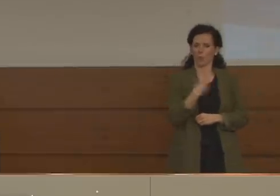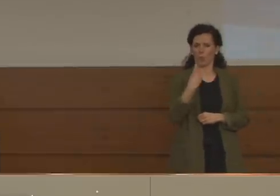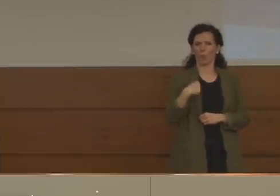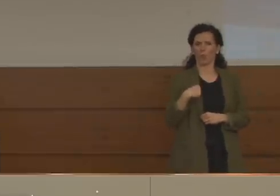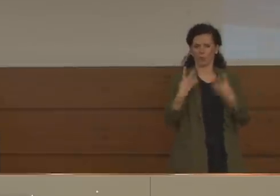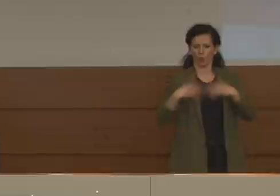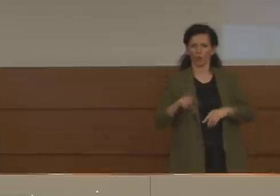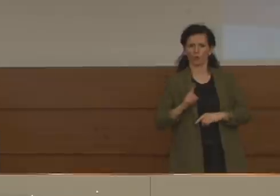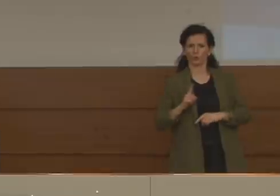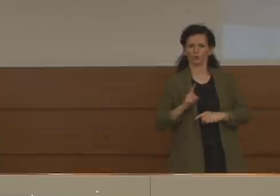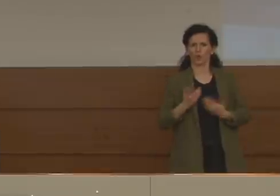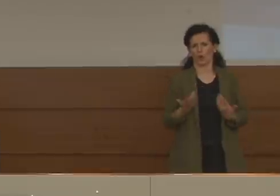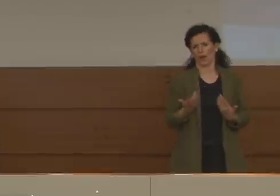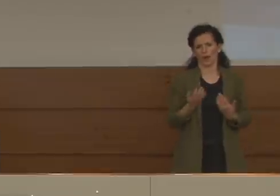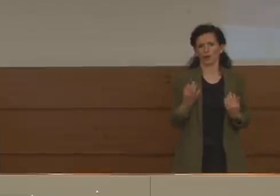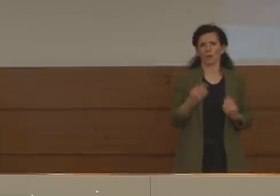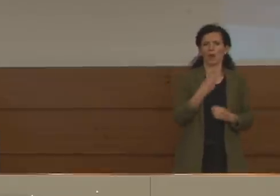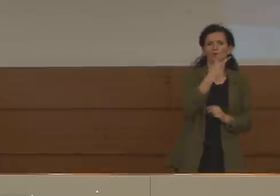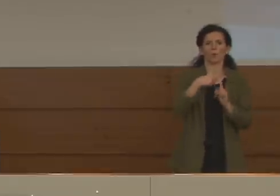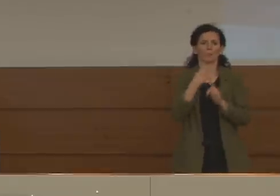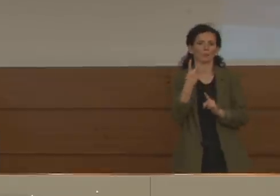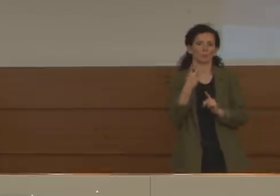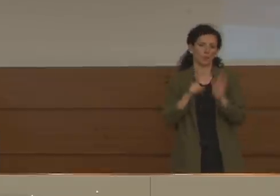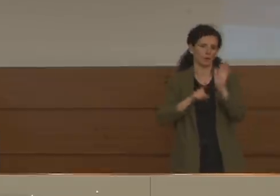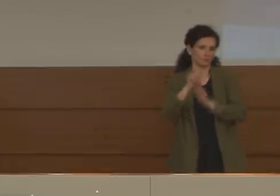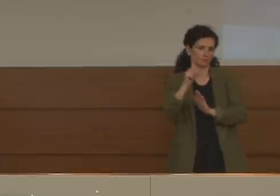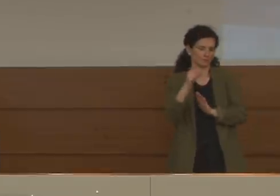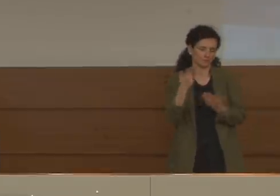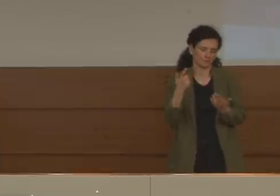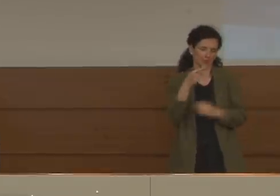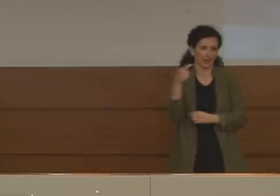dà le conseguenze che ci aspettiamo, negative.